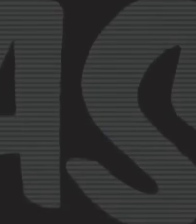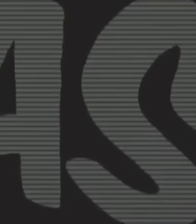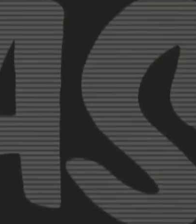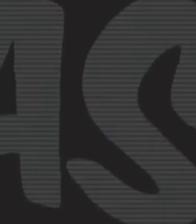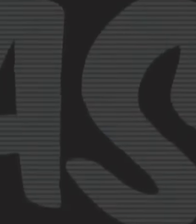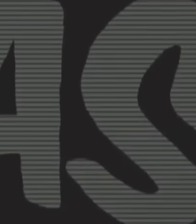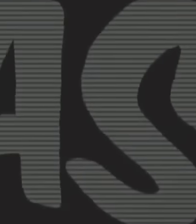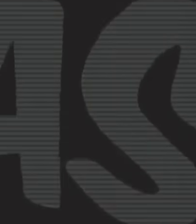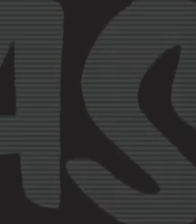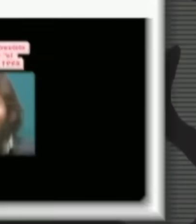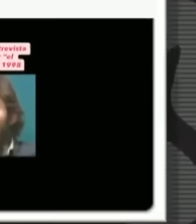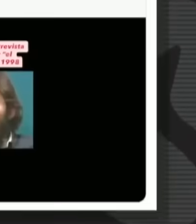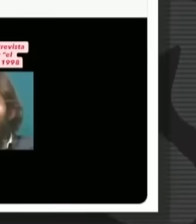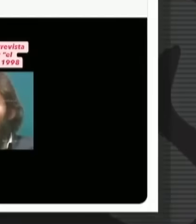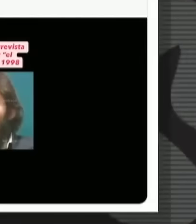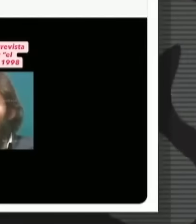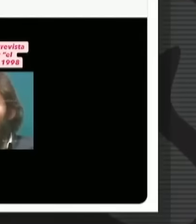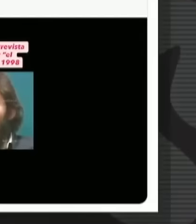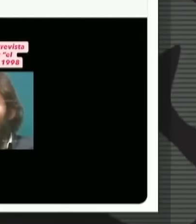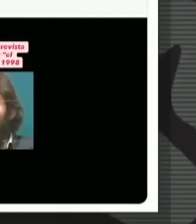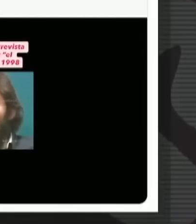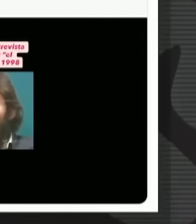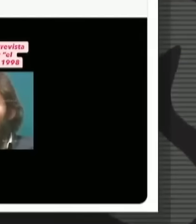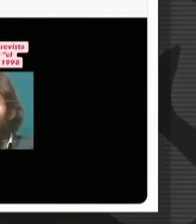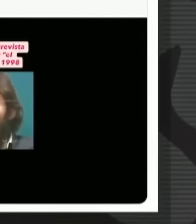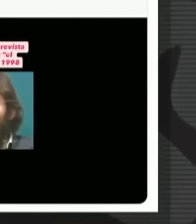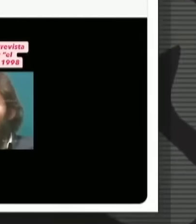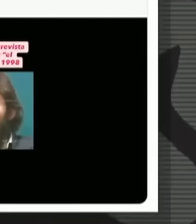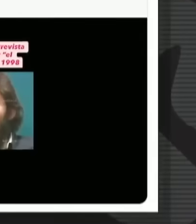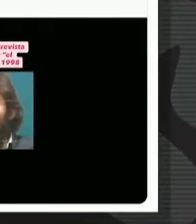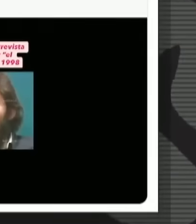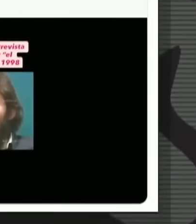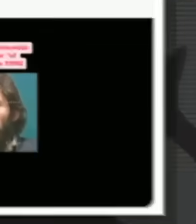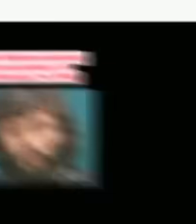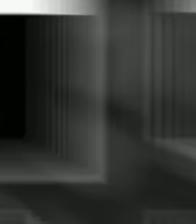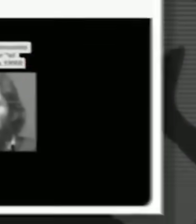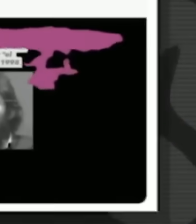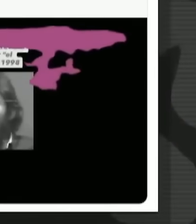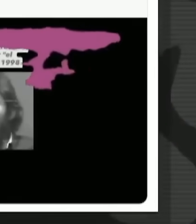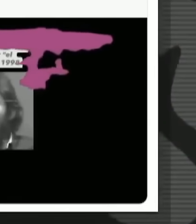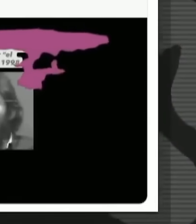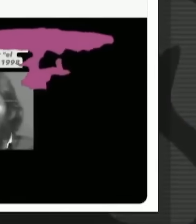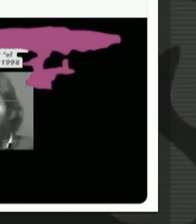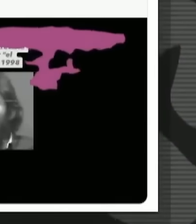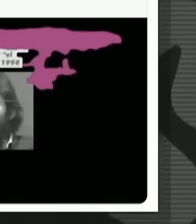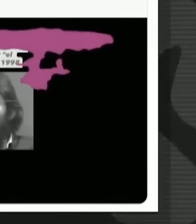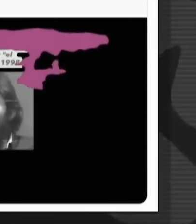Una jueza electa en la elección judicial de 2025 absolvió a Daniel Arizmendi. Mentira.